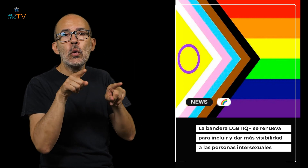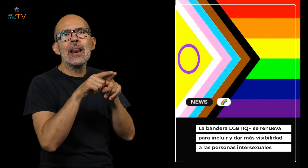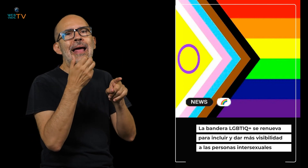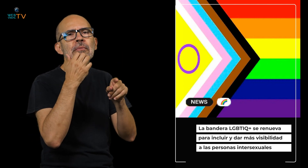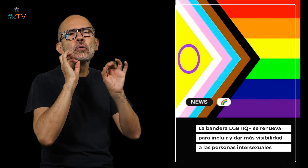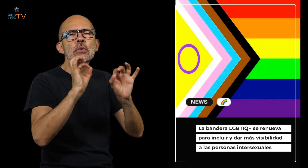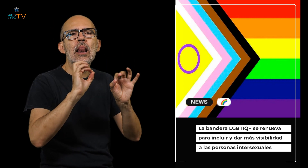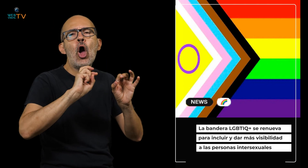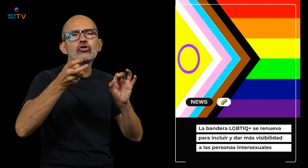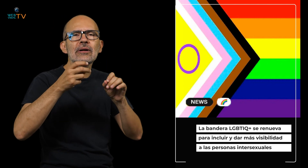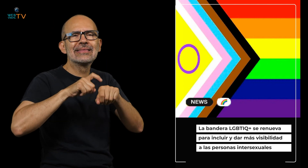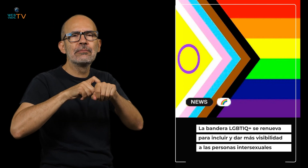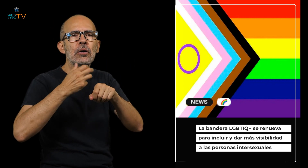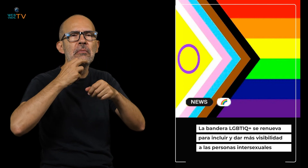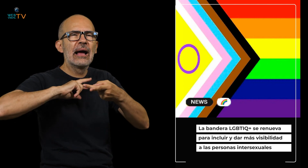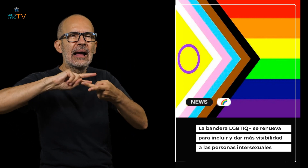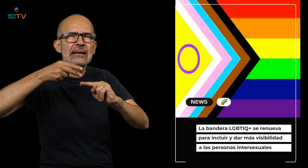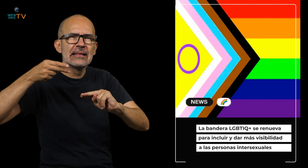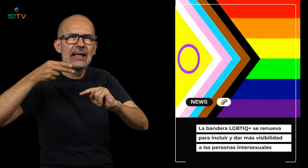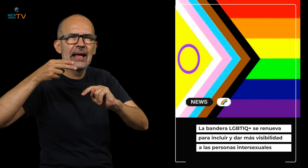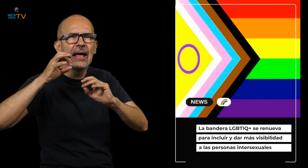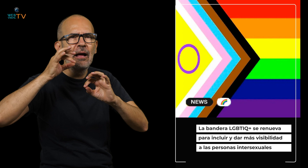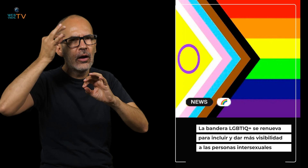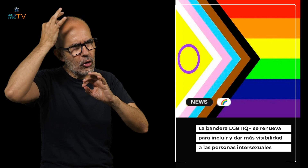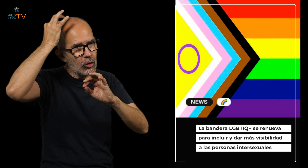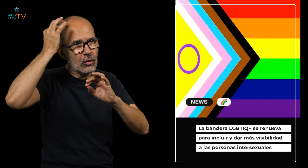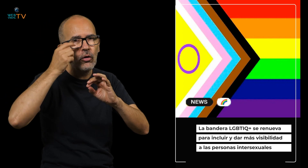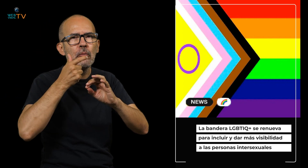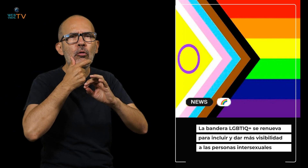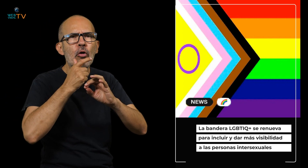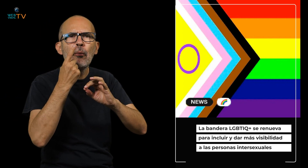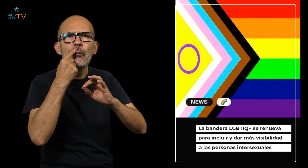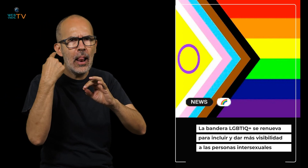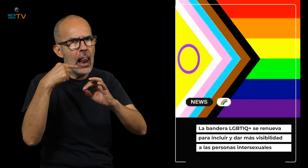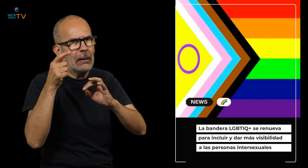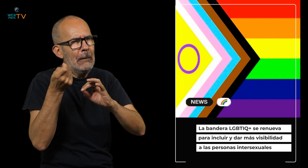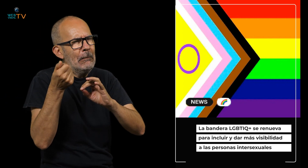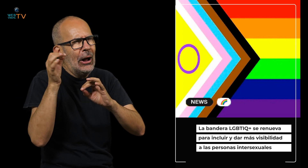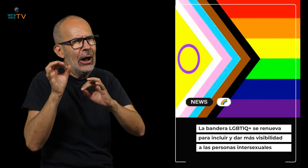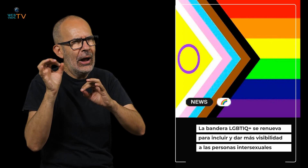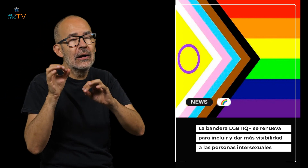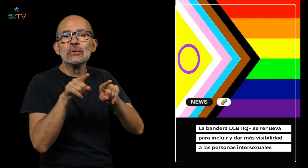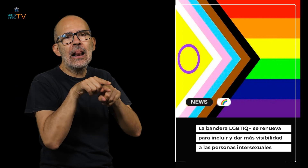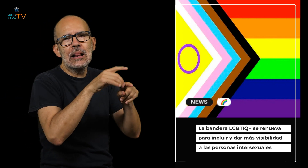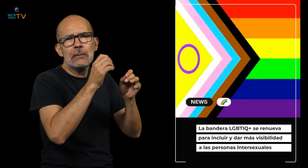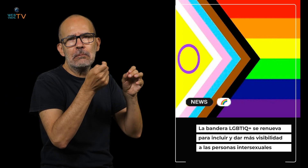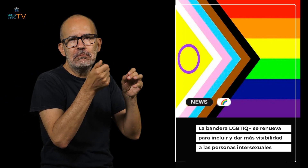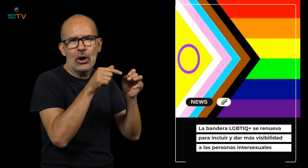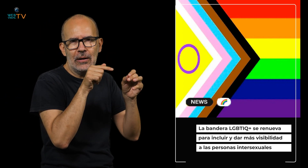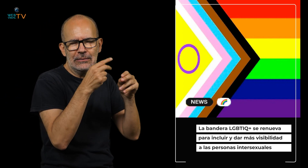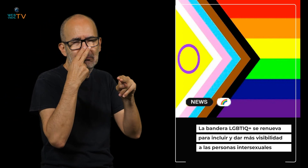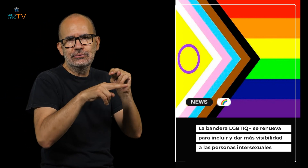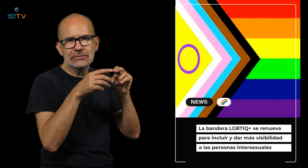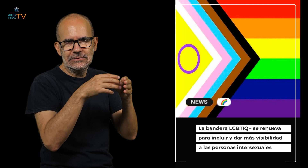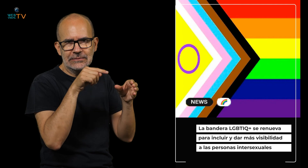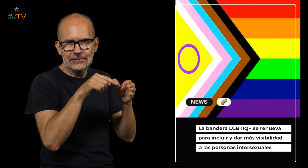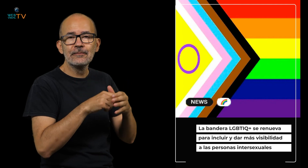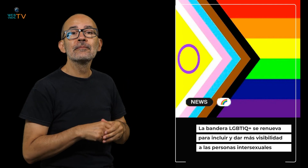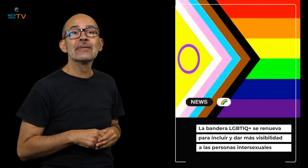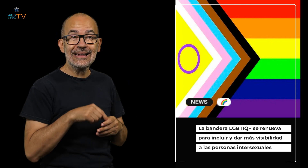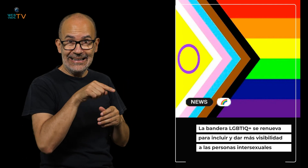tan frecuente como la mutación genética que determina el color del cabello rojo.